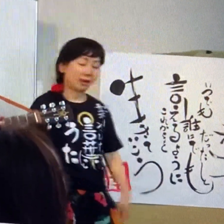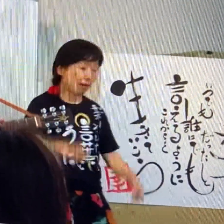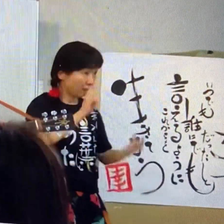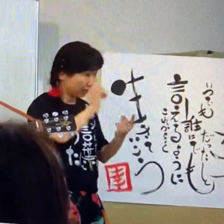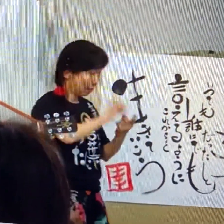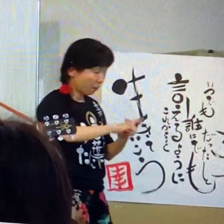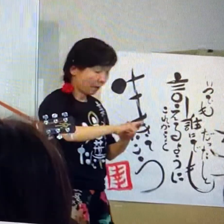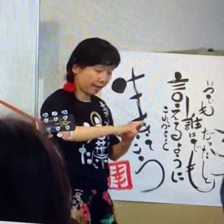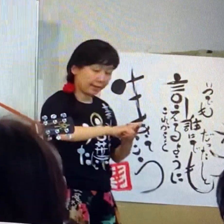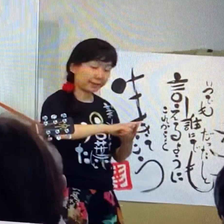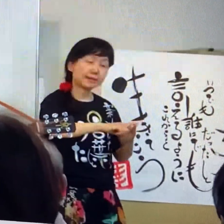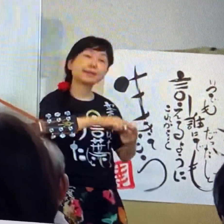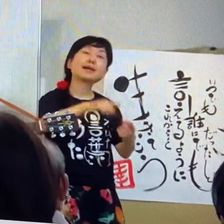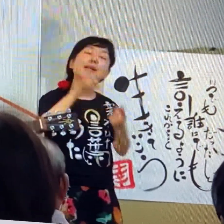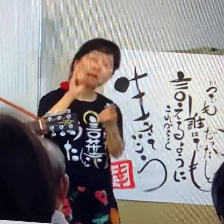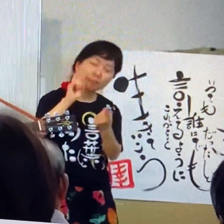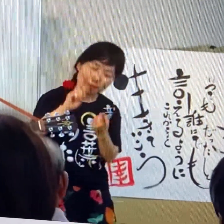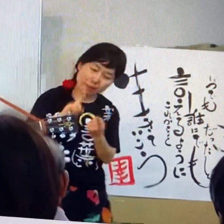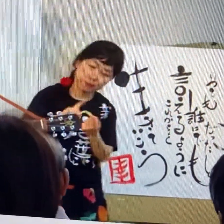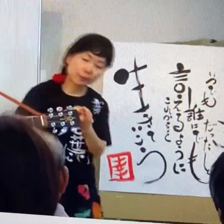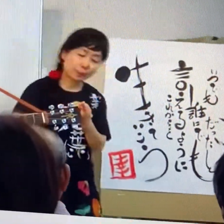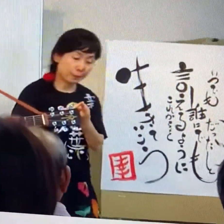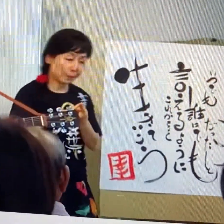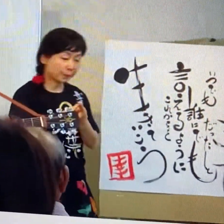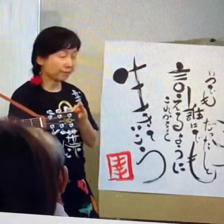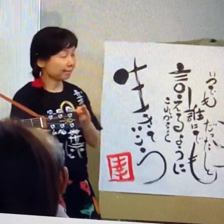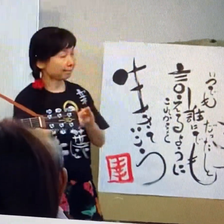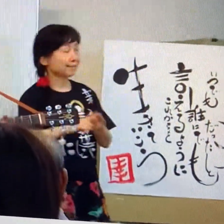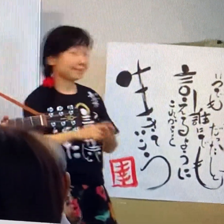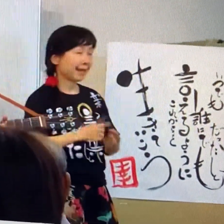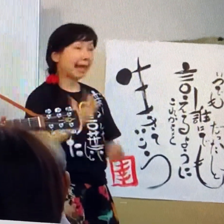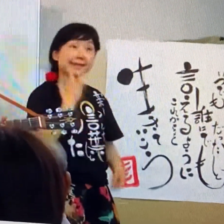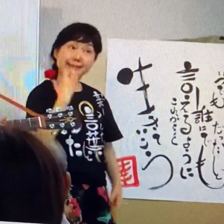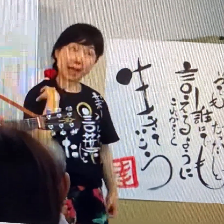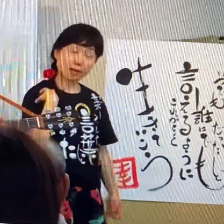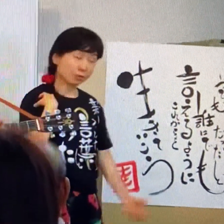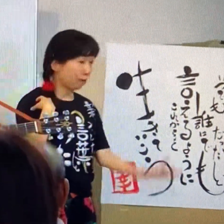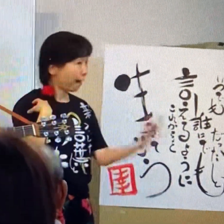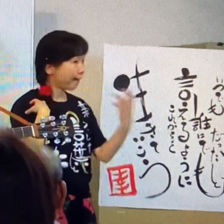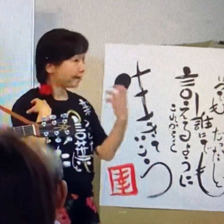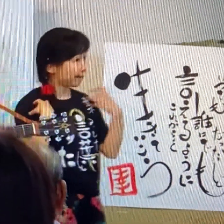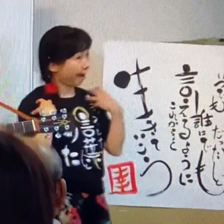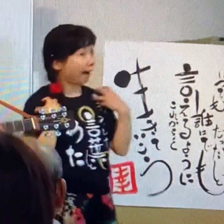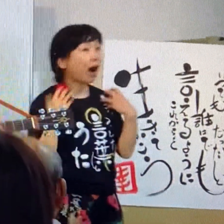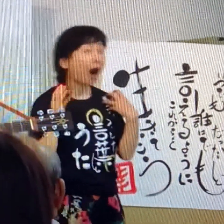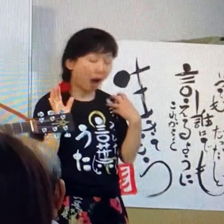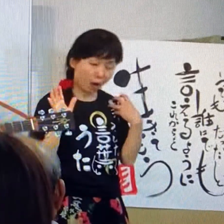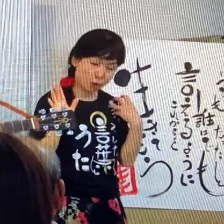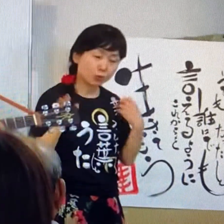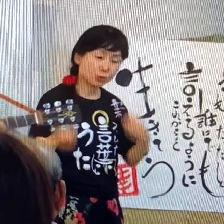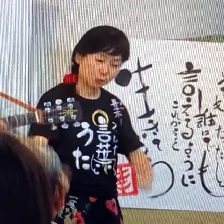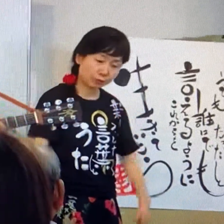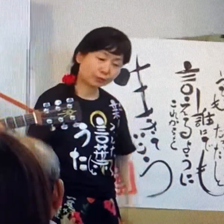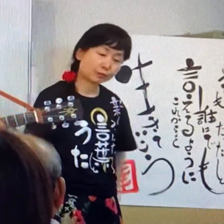その時ならではの 役割がある